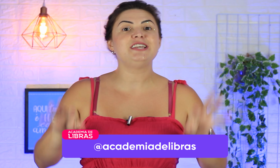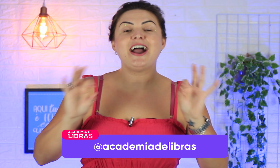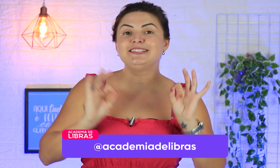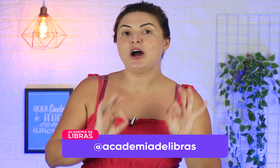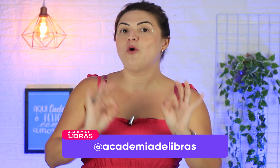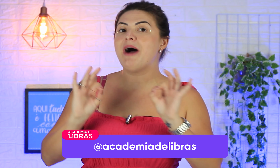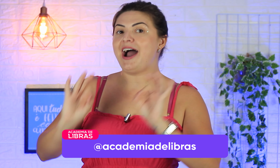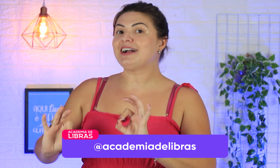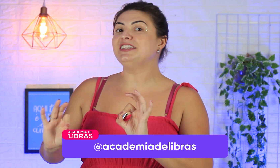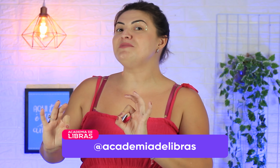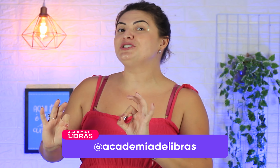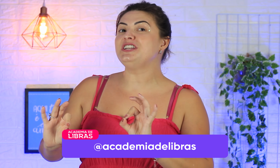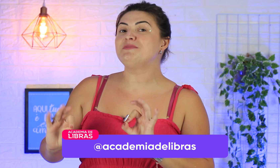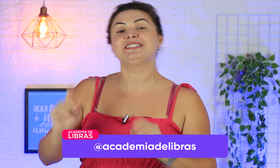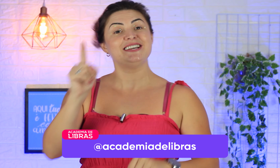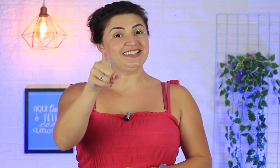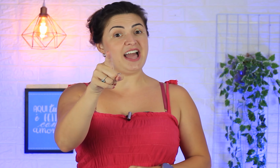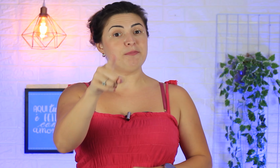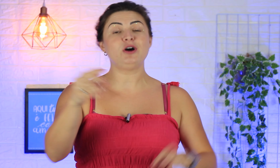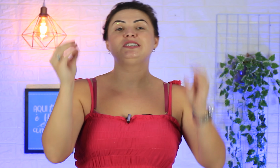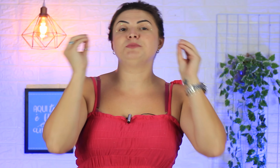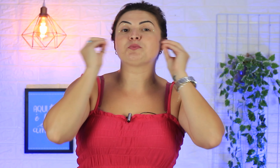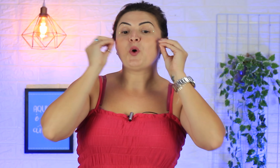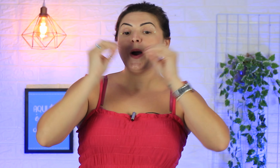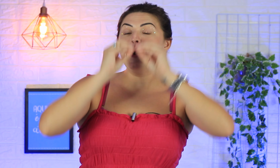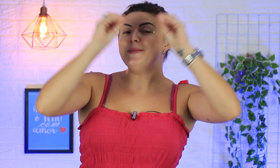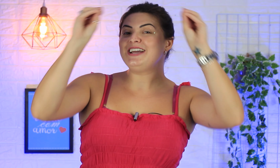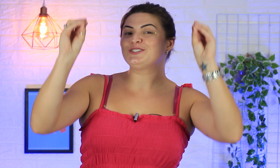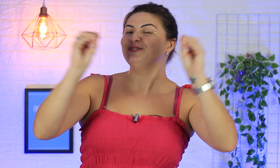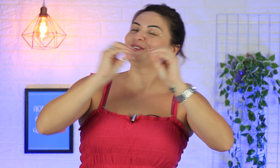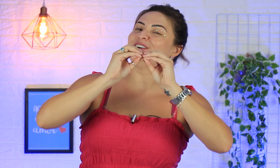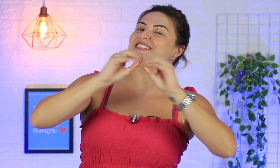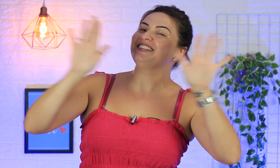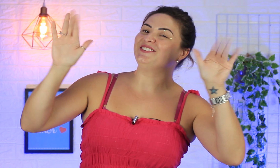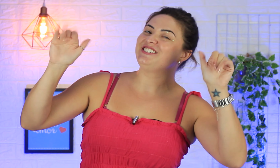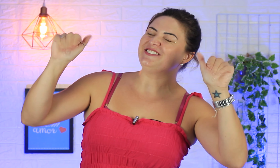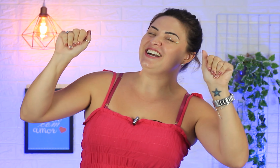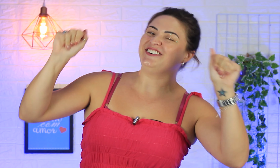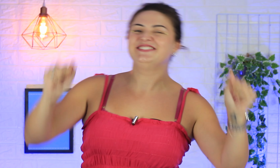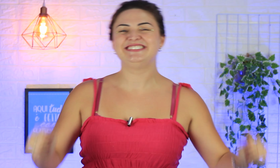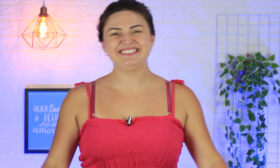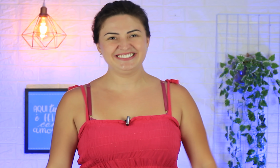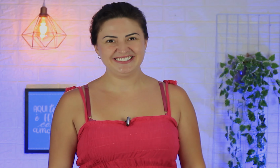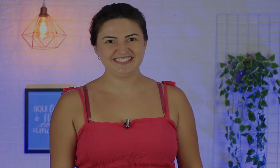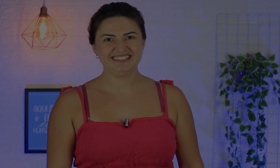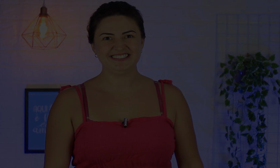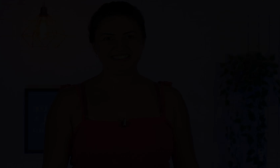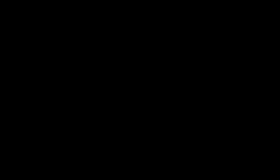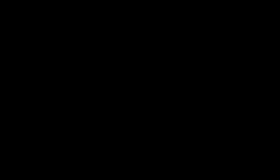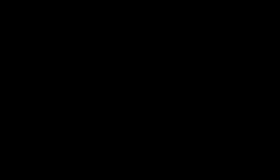sociais @ academiadas e até a próxima um beijo no coração tchau tchau C [Música]